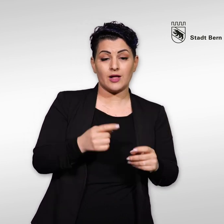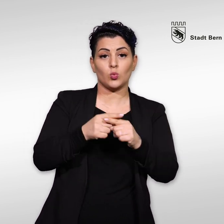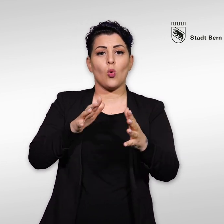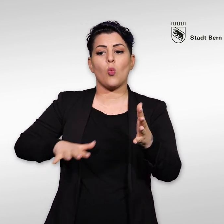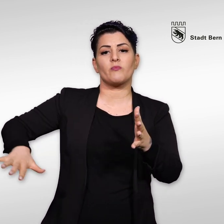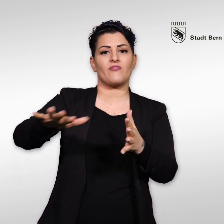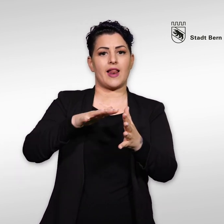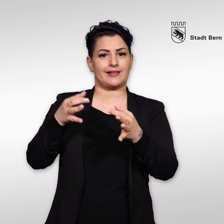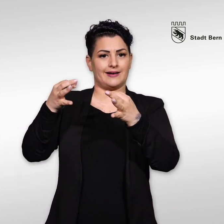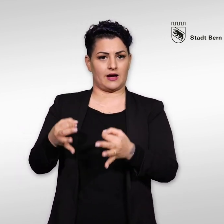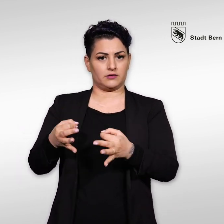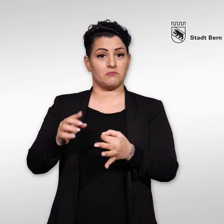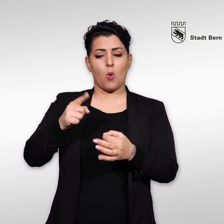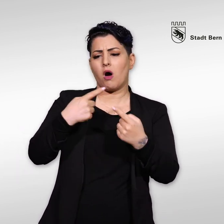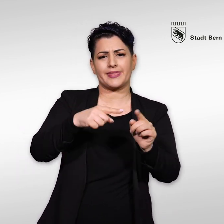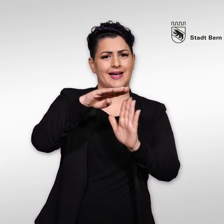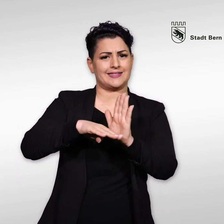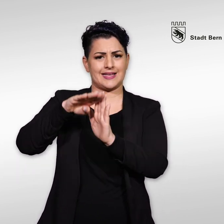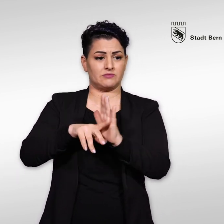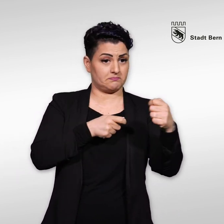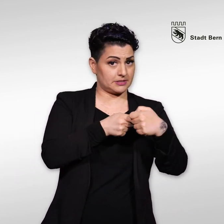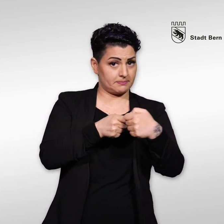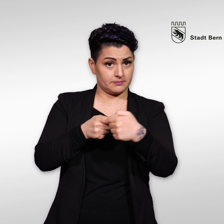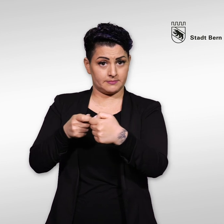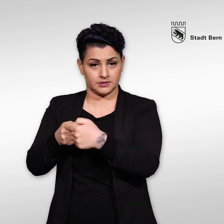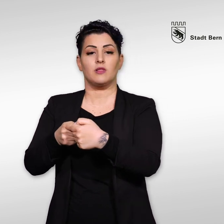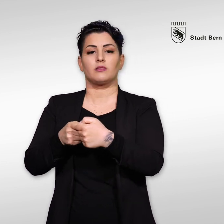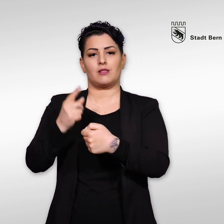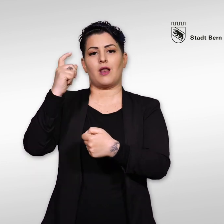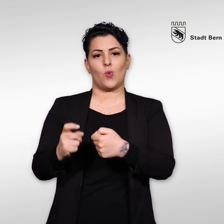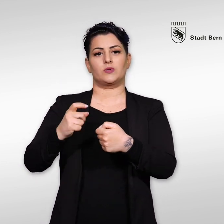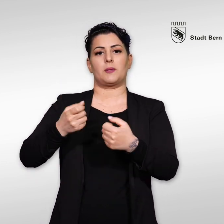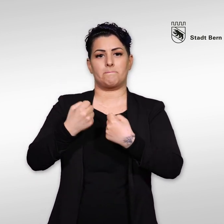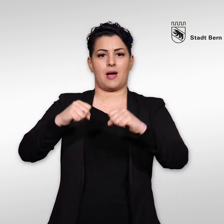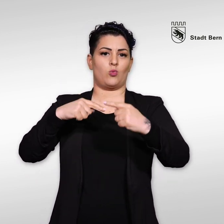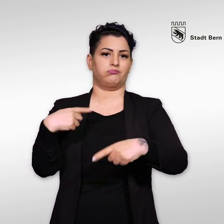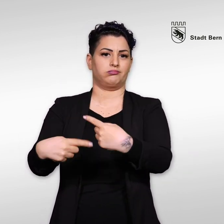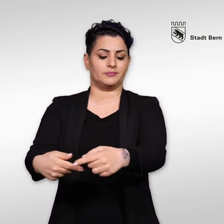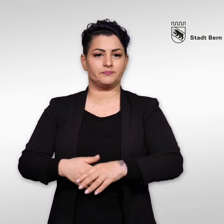und umweltrechtlichen Vorschriften sowie anderen Gesetzen entsprechen.